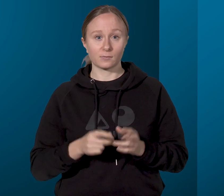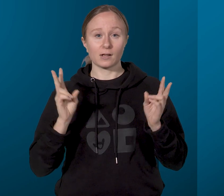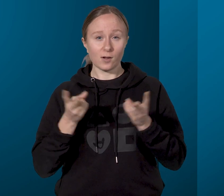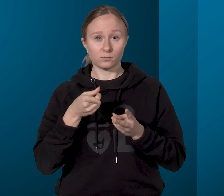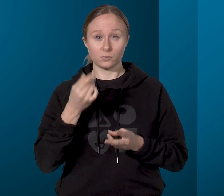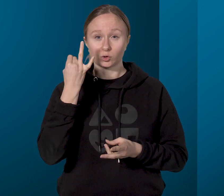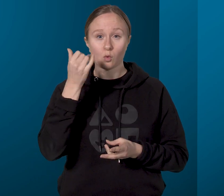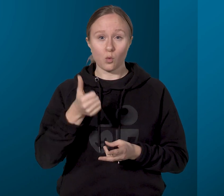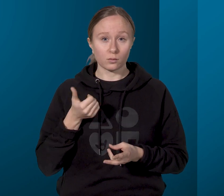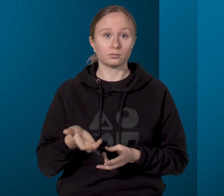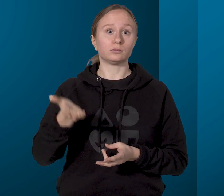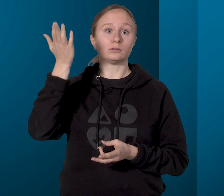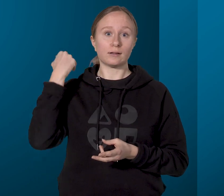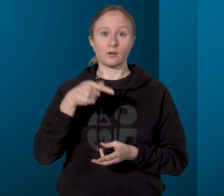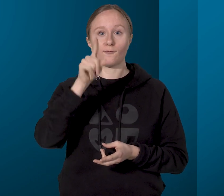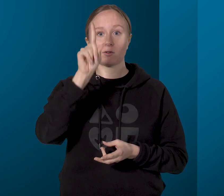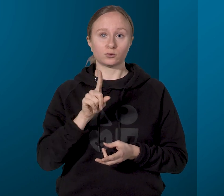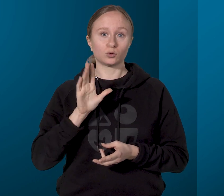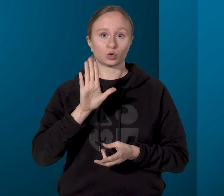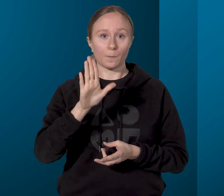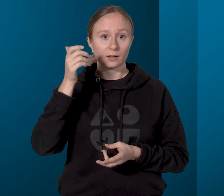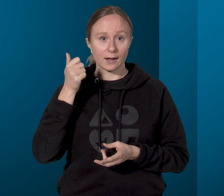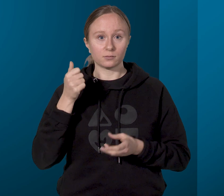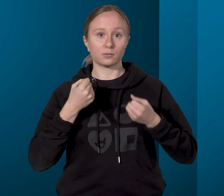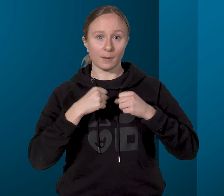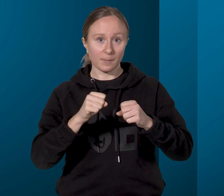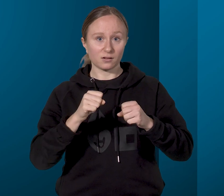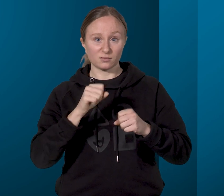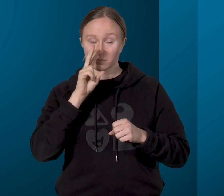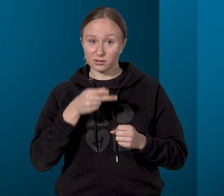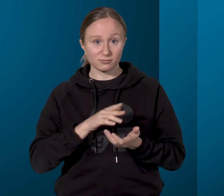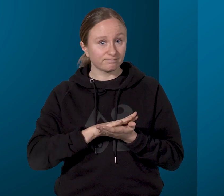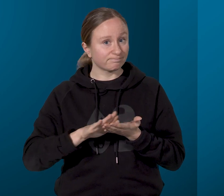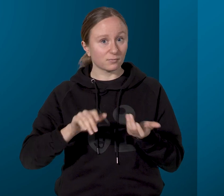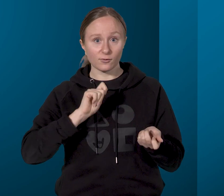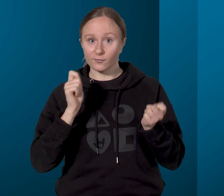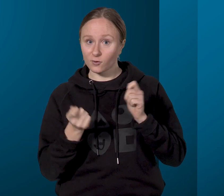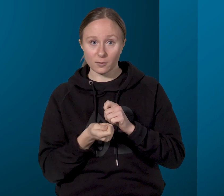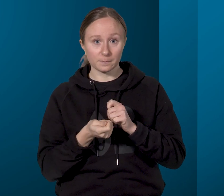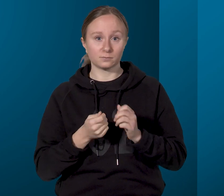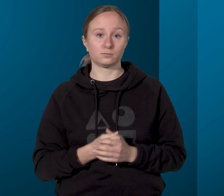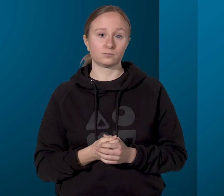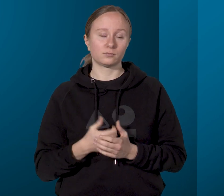Det har gått sju år sedan den första StopKela-kampanjen, - men ingenting verkar verkar ha förändrats.